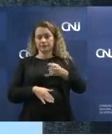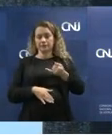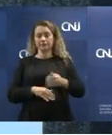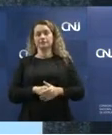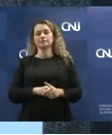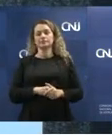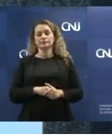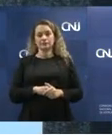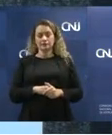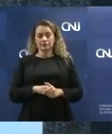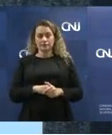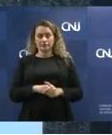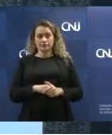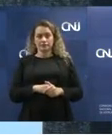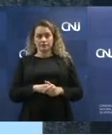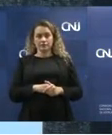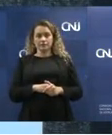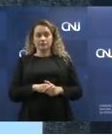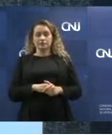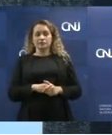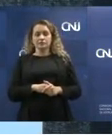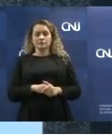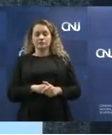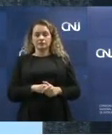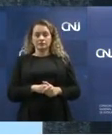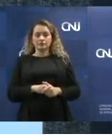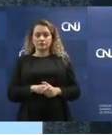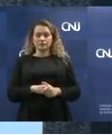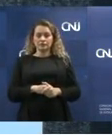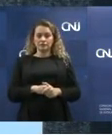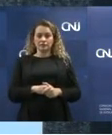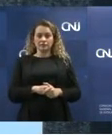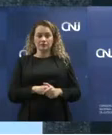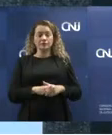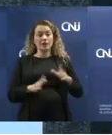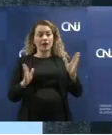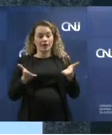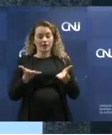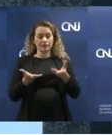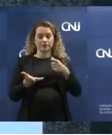E eu tenho a honra, nesse momento em que lanço